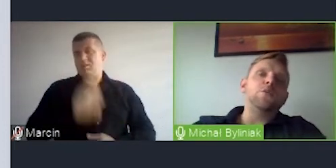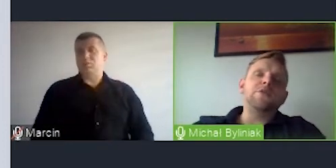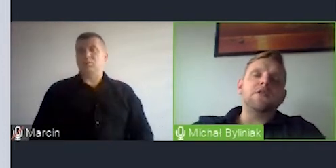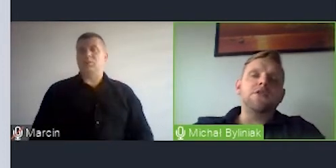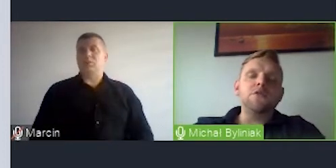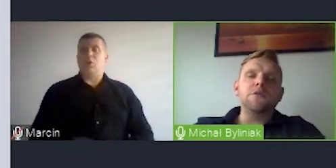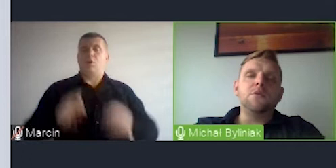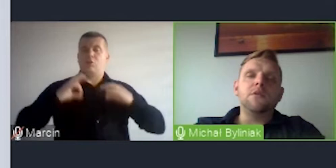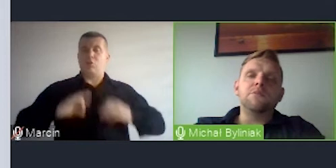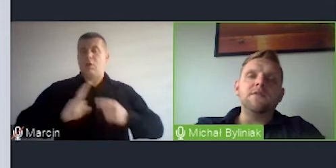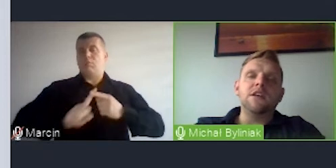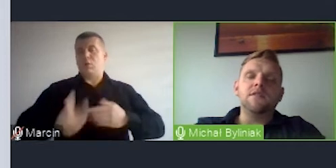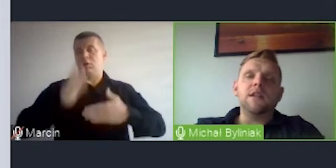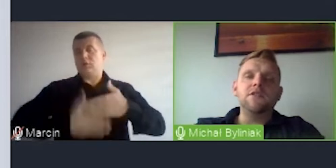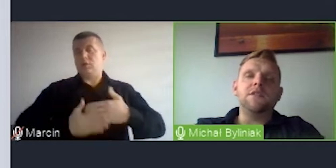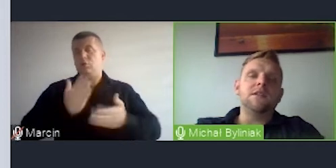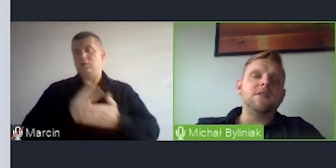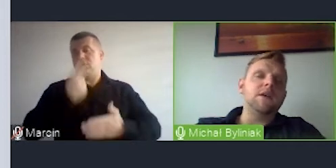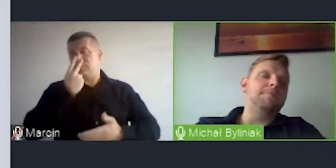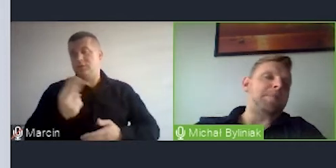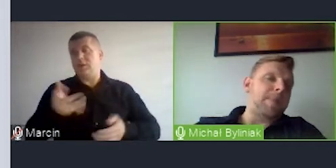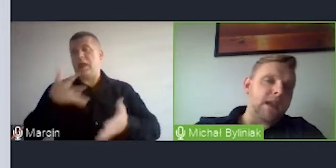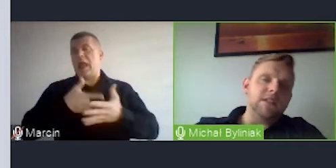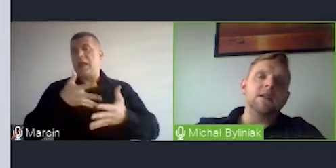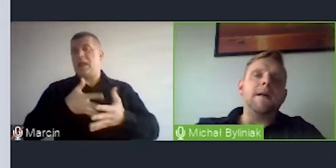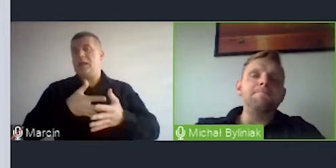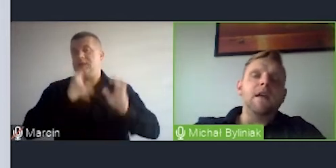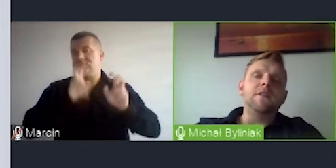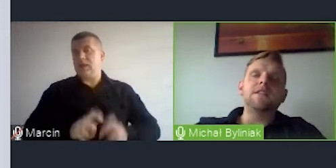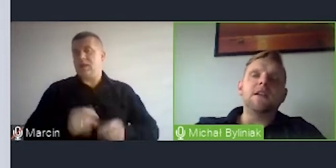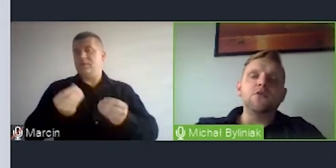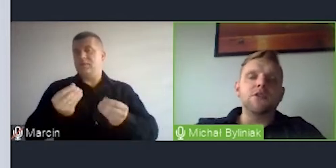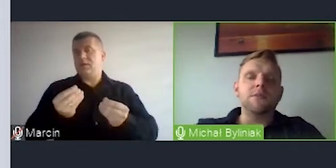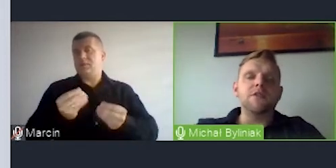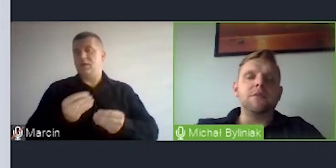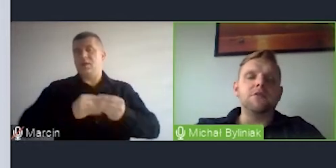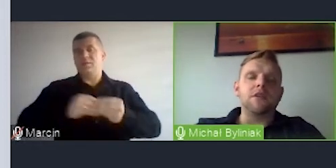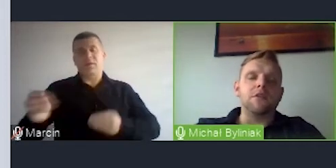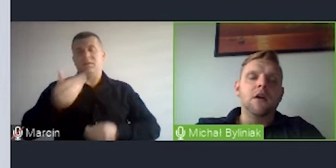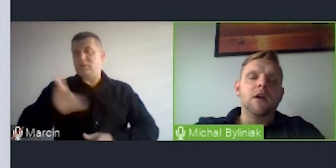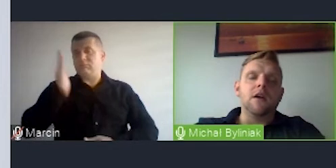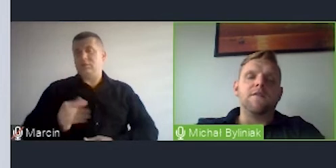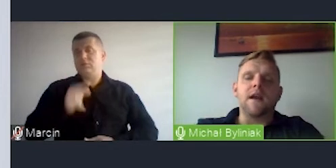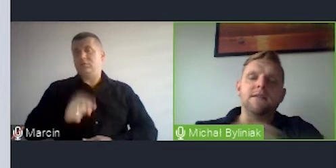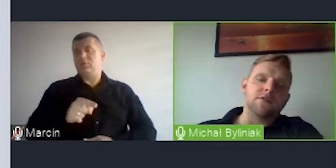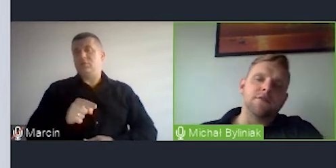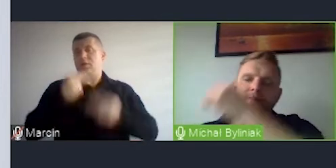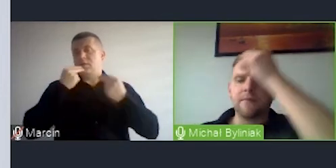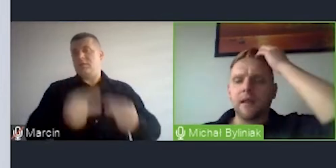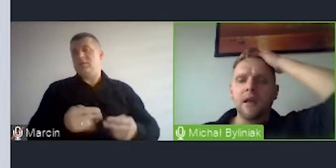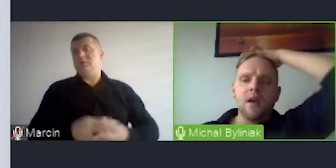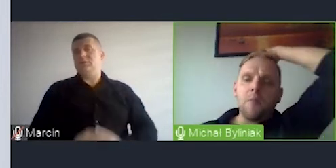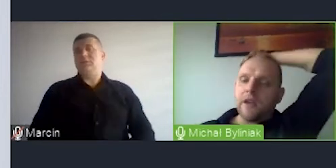Dochód po zakończeniu był przewidziany w analizie finansowej i tyle więcej już nie będziemy do niego wracać.